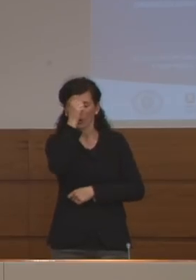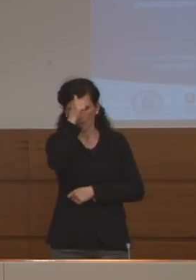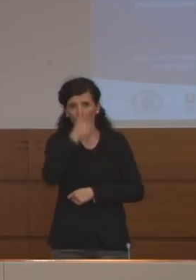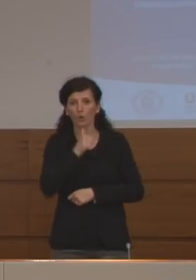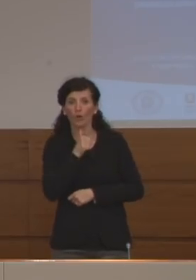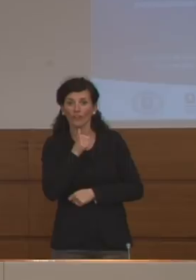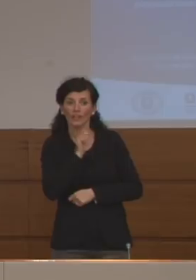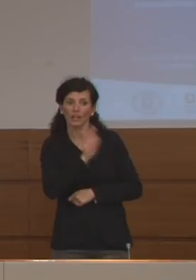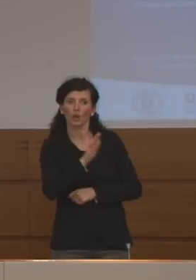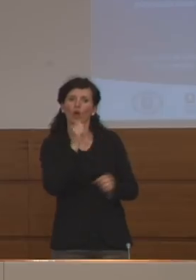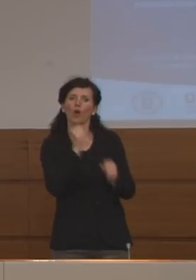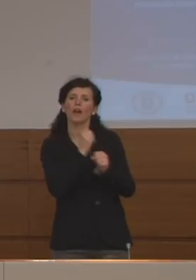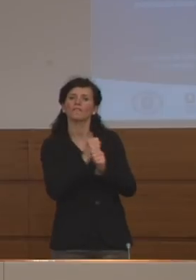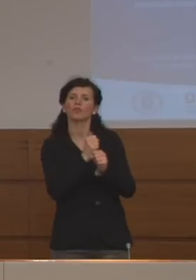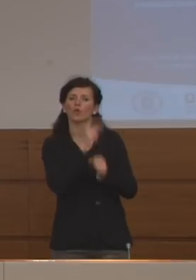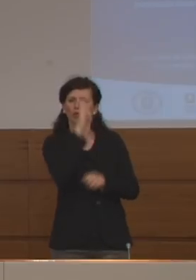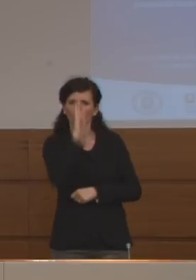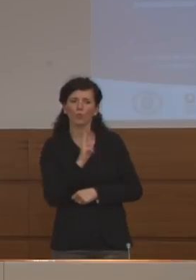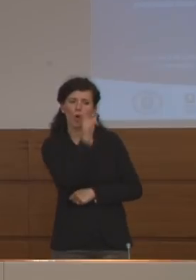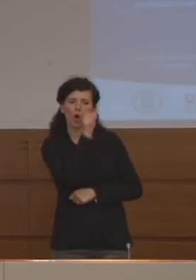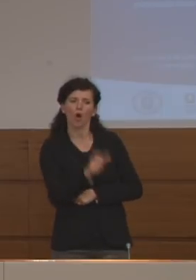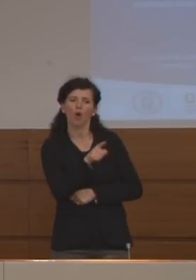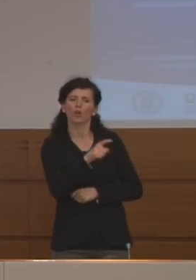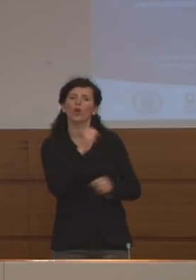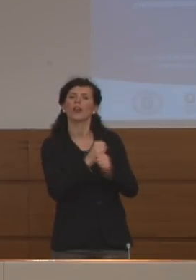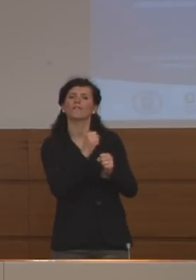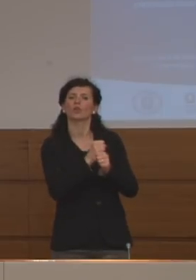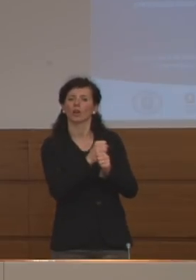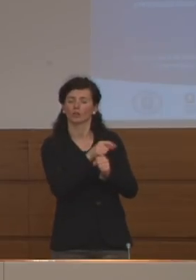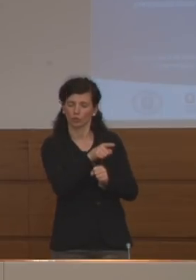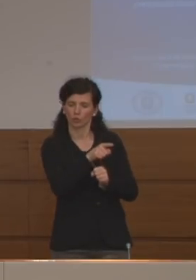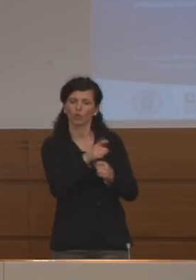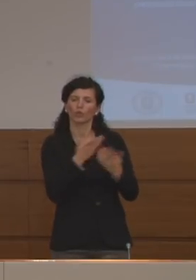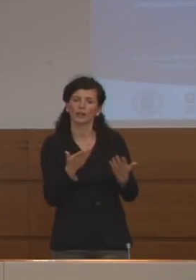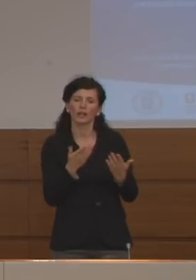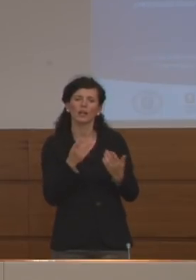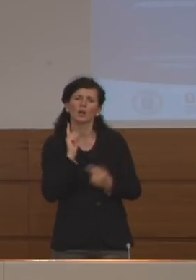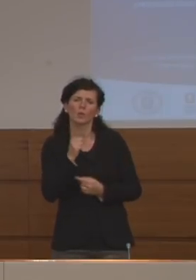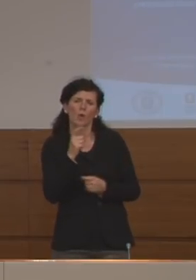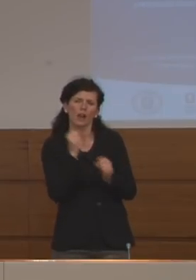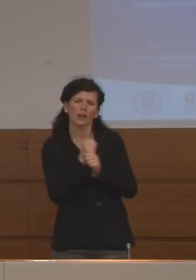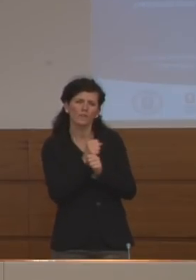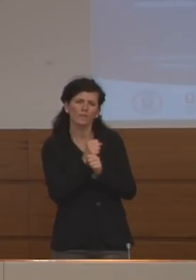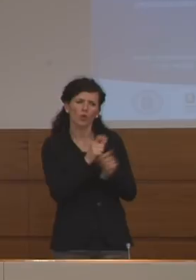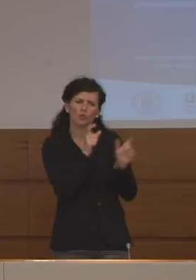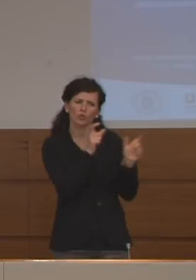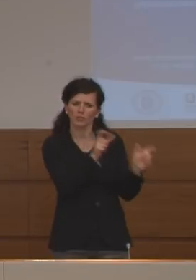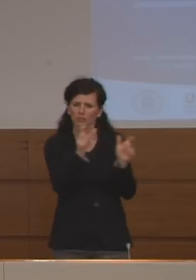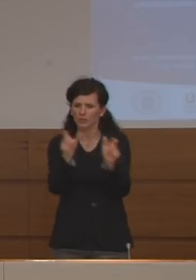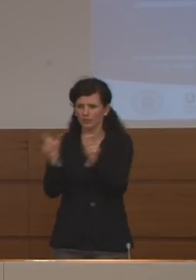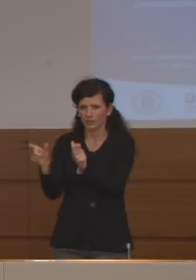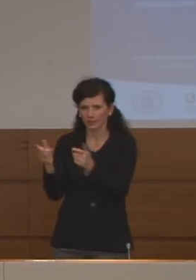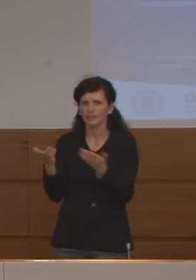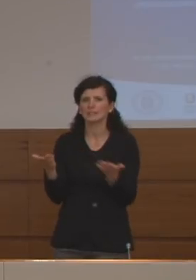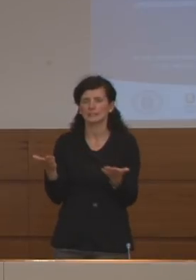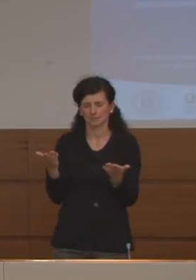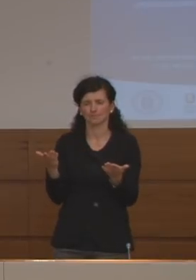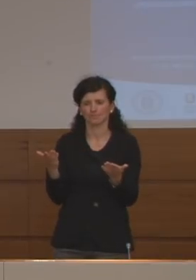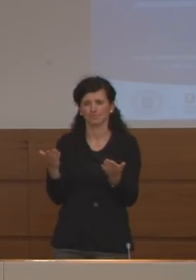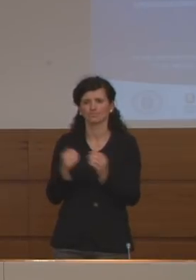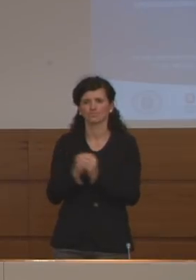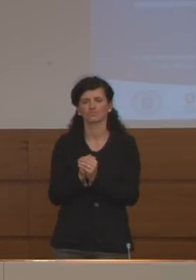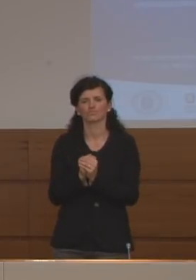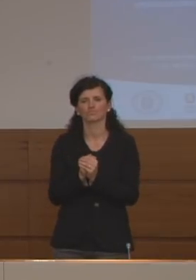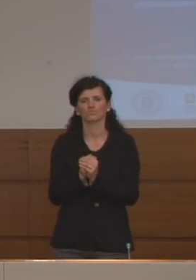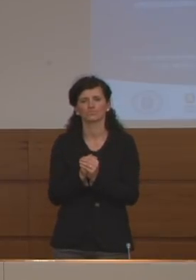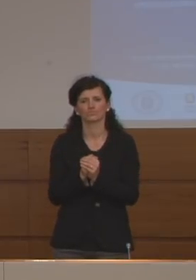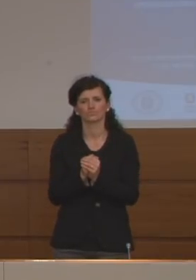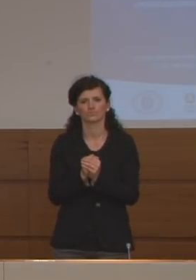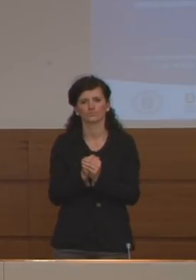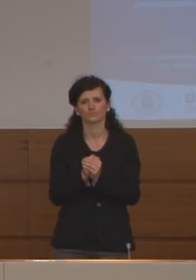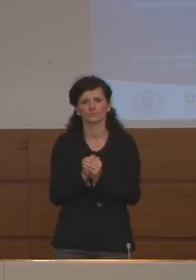sostanzialmente a quei tre grandi capisaldi che assai puntualmente